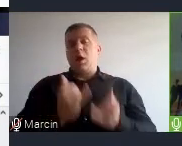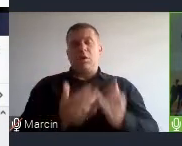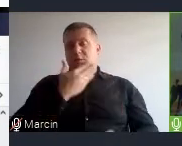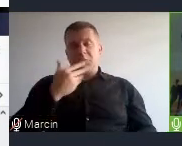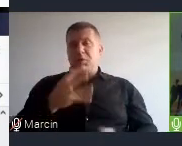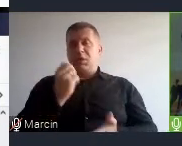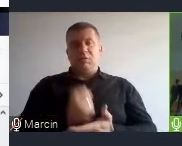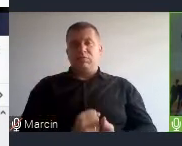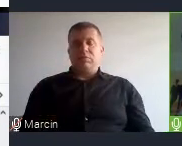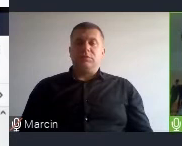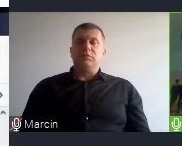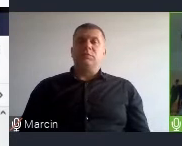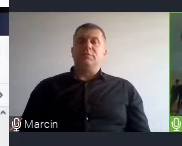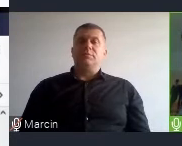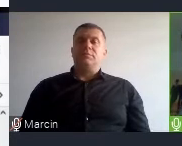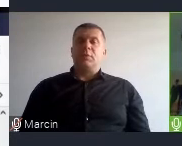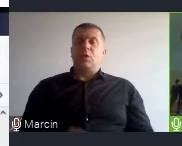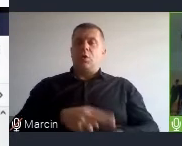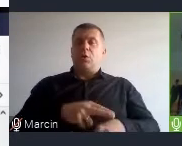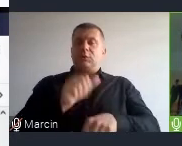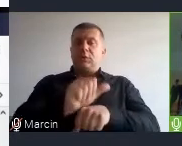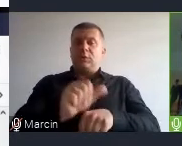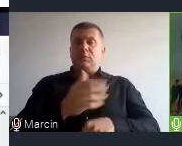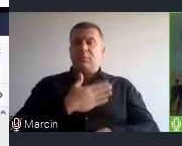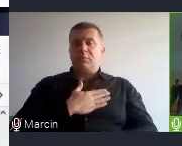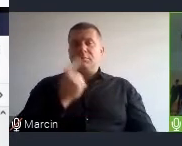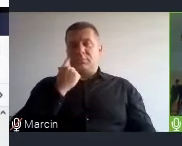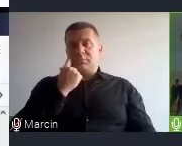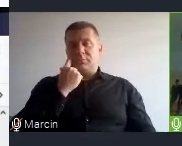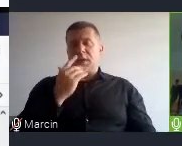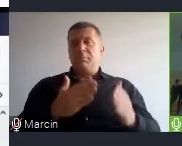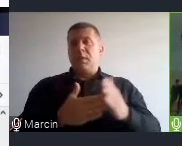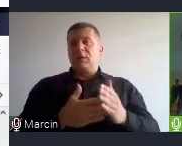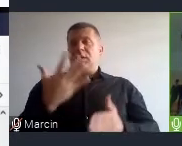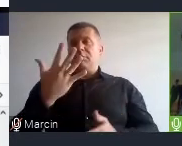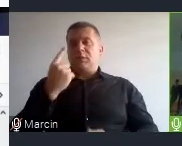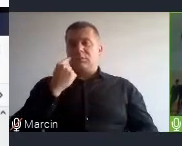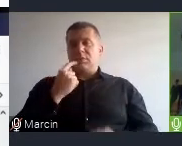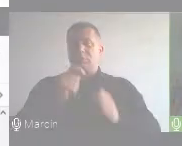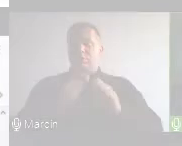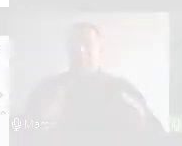I mamy godzinę 11:00, więc dosłownie maksymalnie dosłownie 5 minut przerwy.